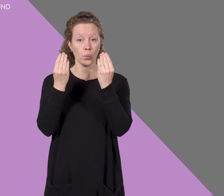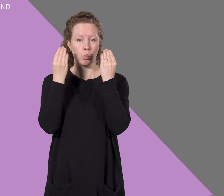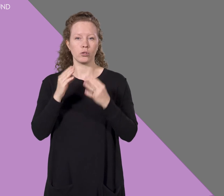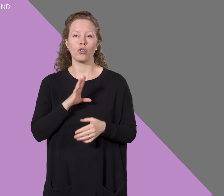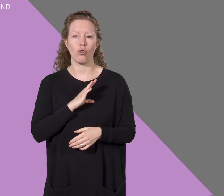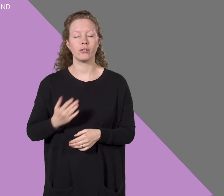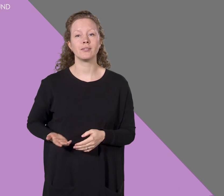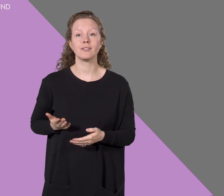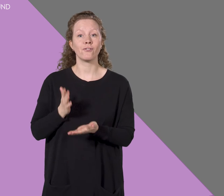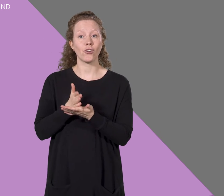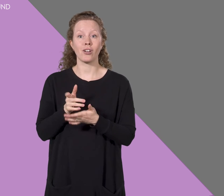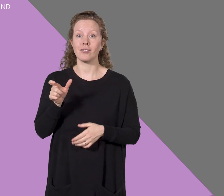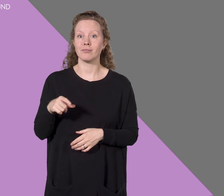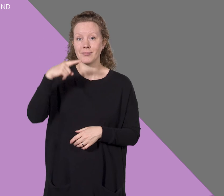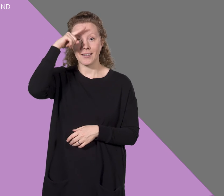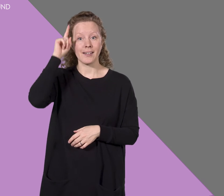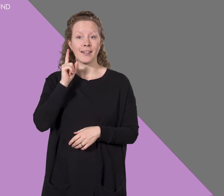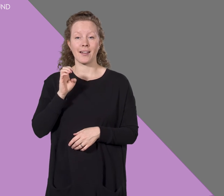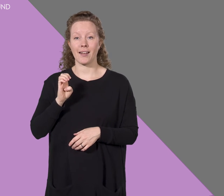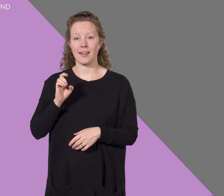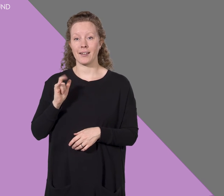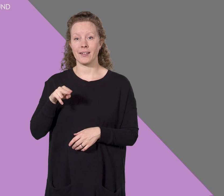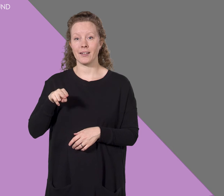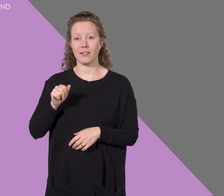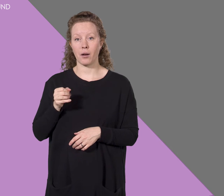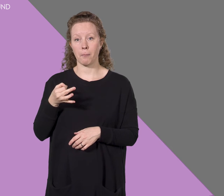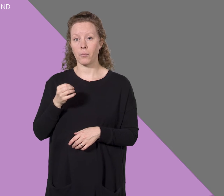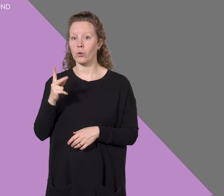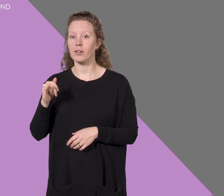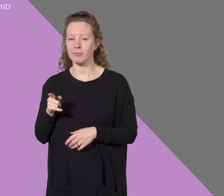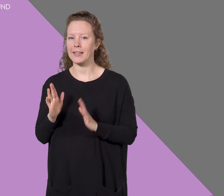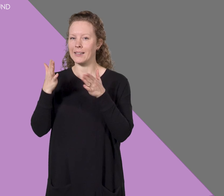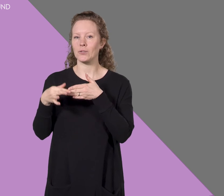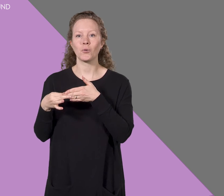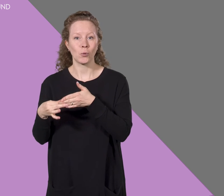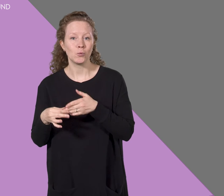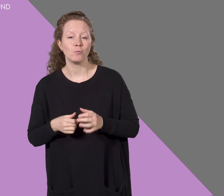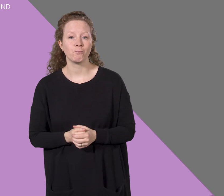Gästföreläsare på kursen är livscoachen Elina Pokki.